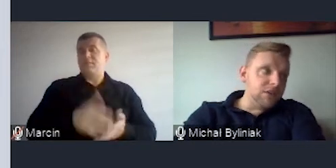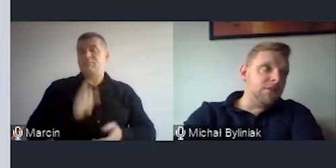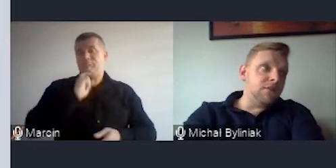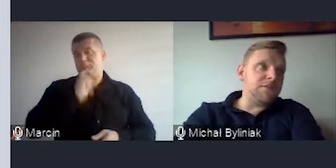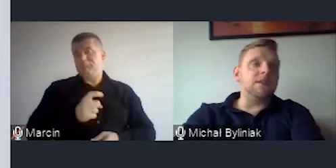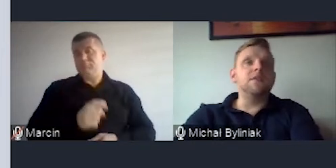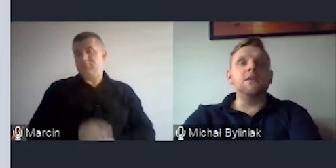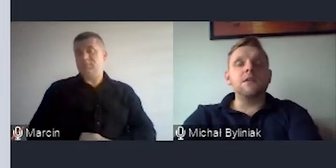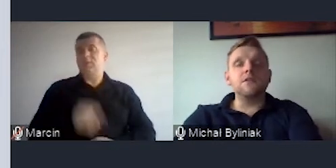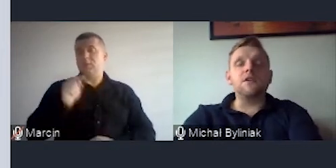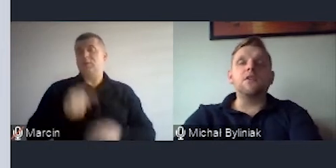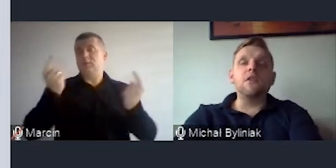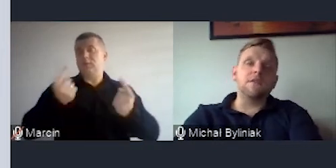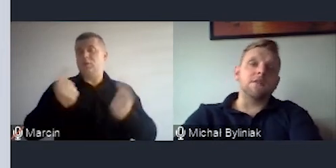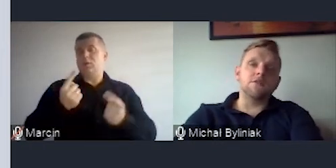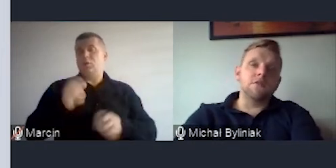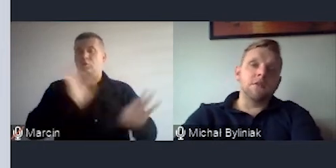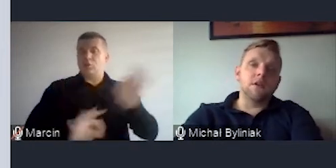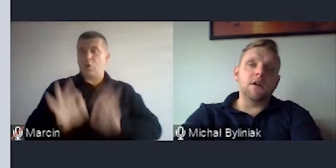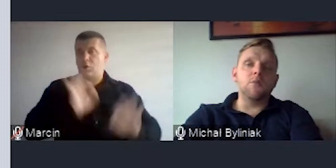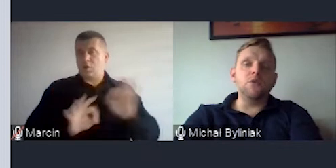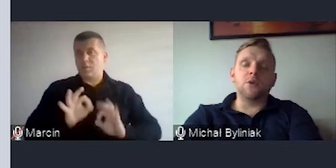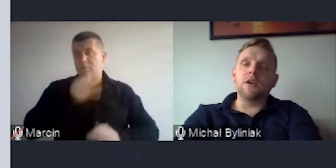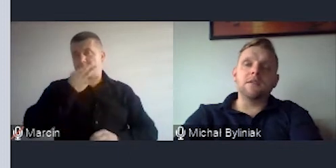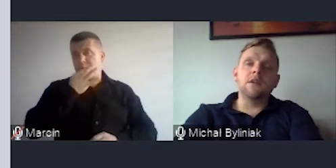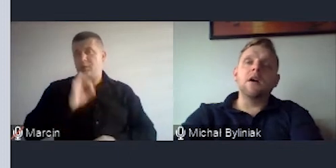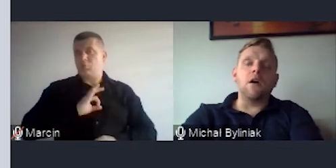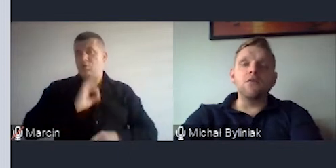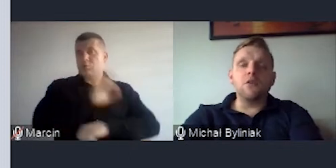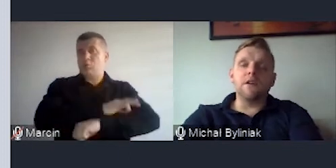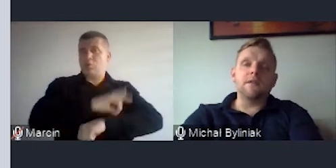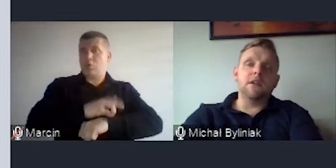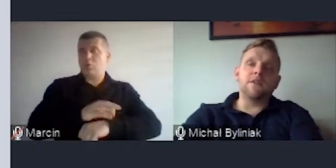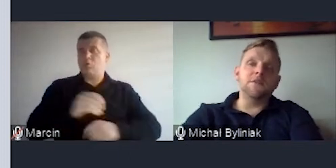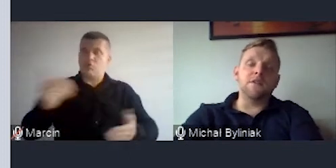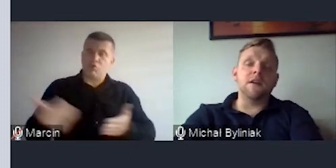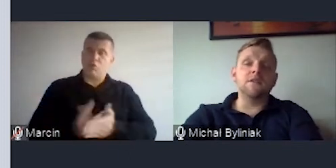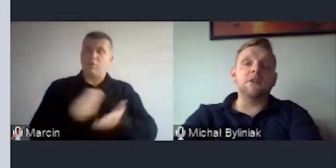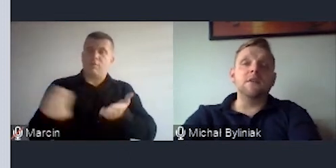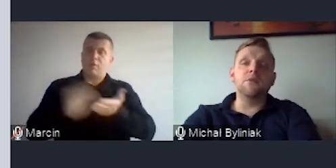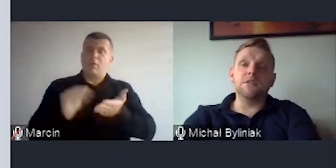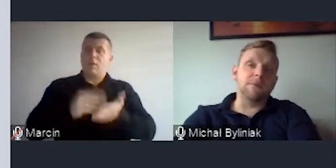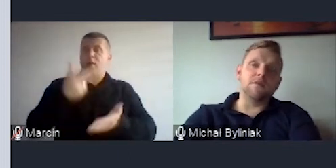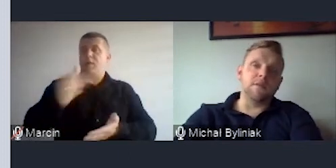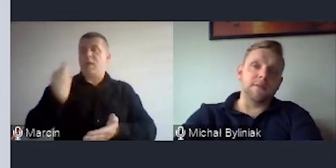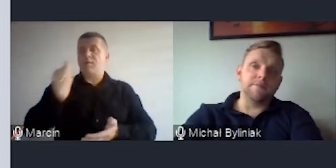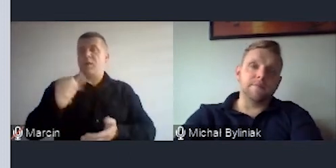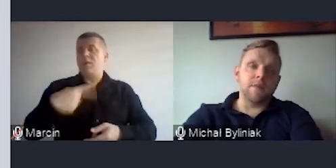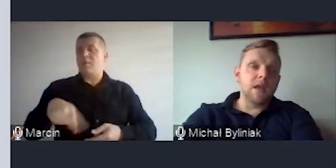i wtedy skorygować mój projekt o nowe niekwalifikowalne, które nie były zaplanowane.